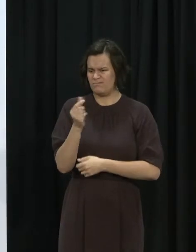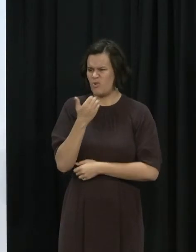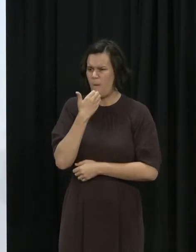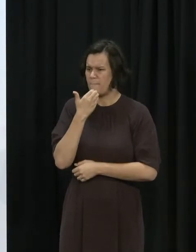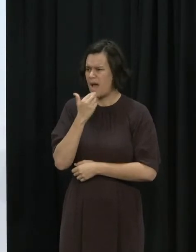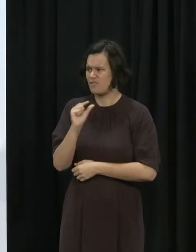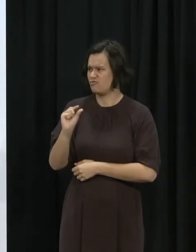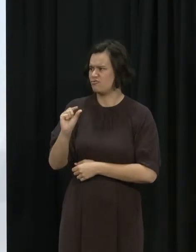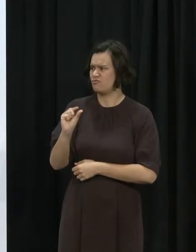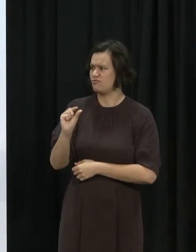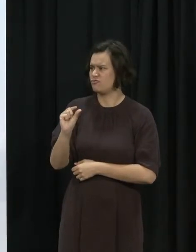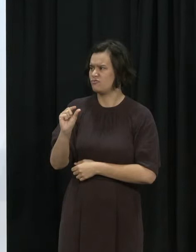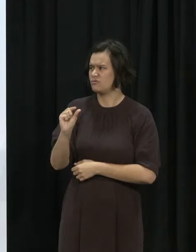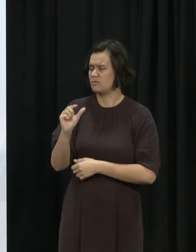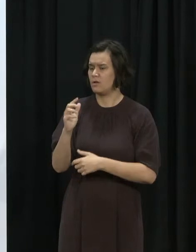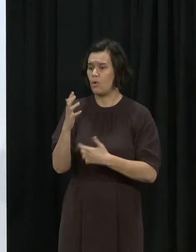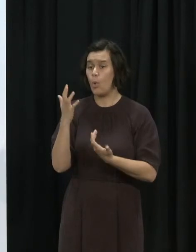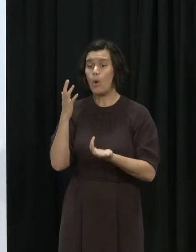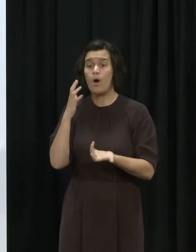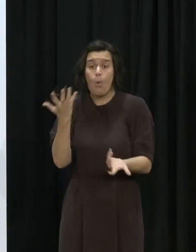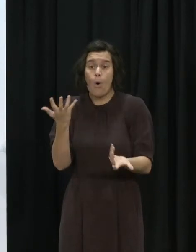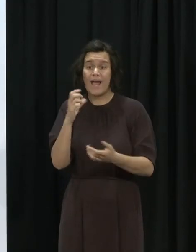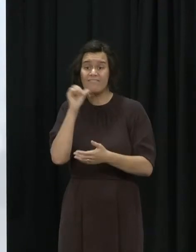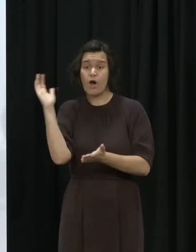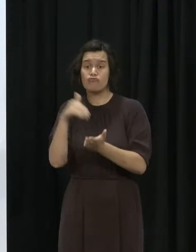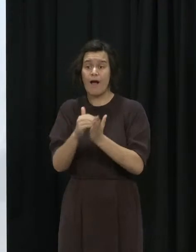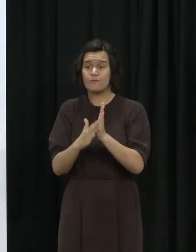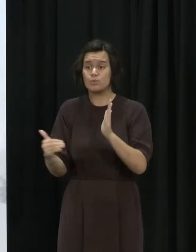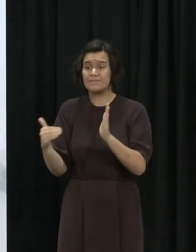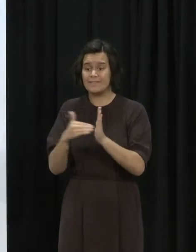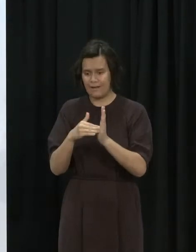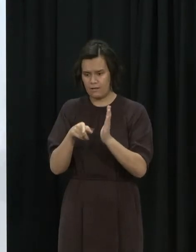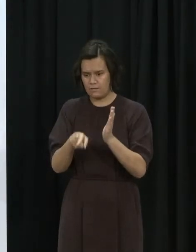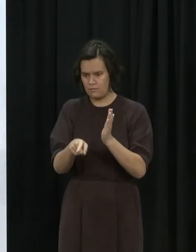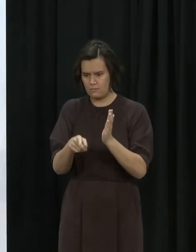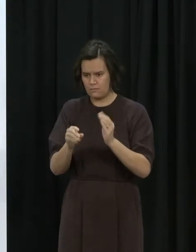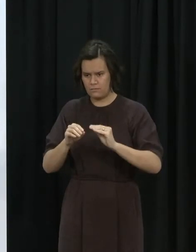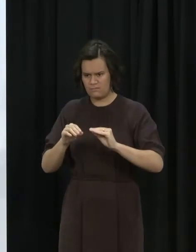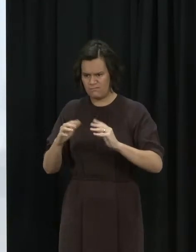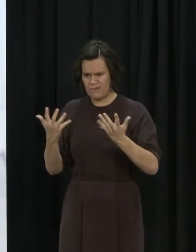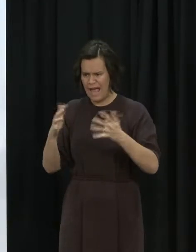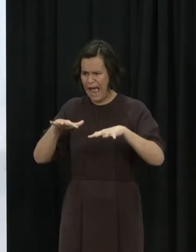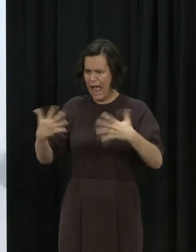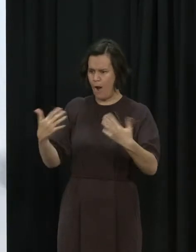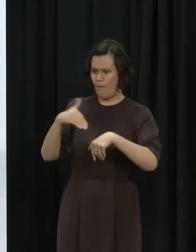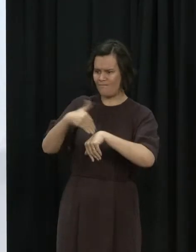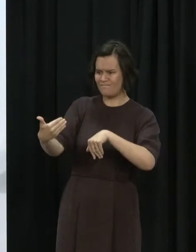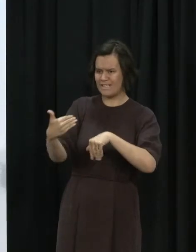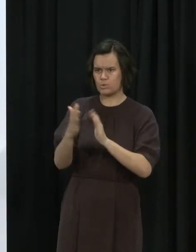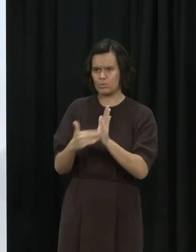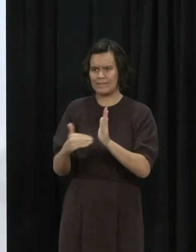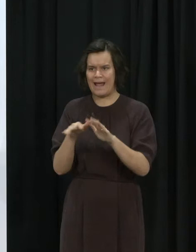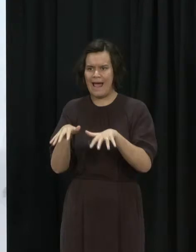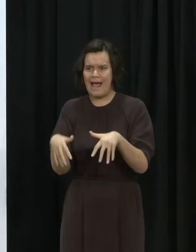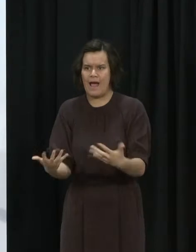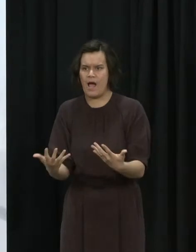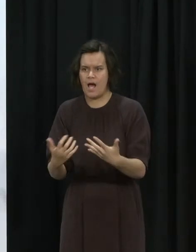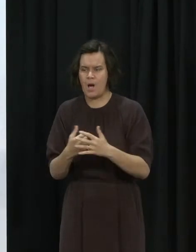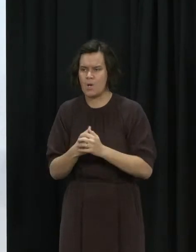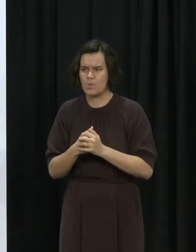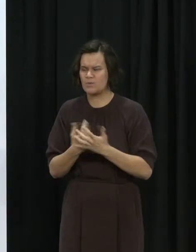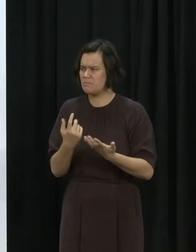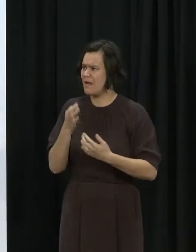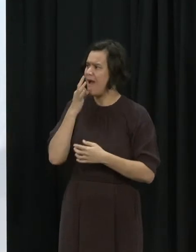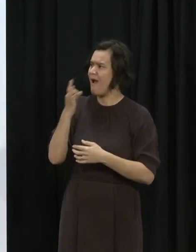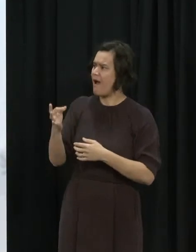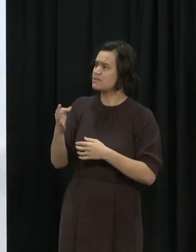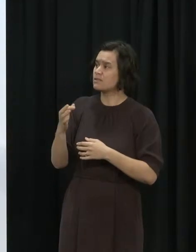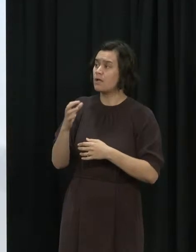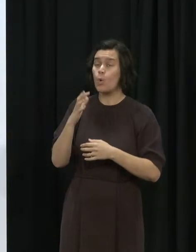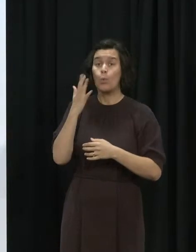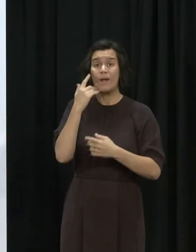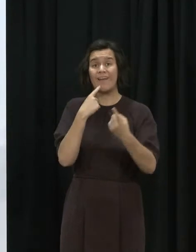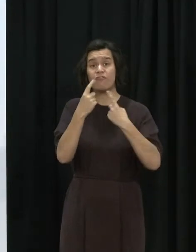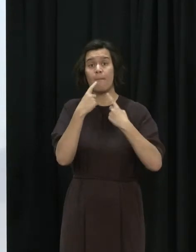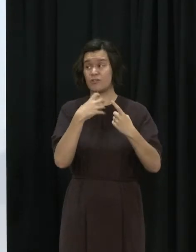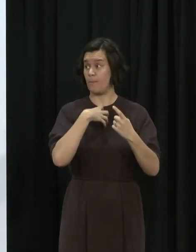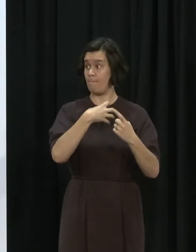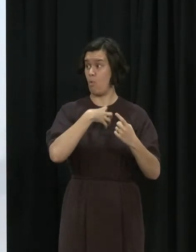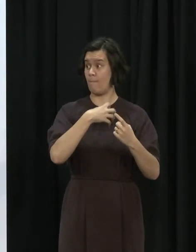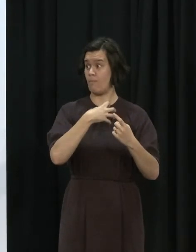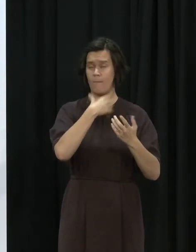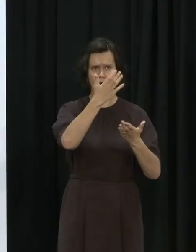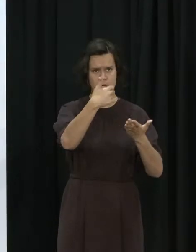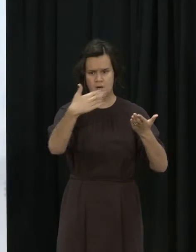hiahia -- na ka titiro matou ki